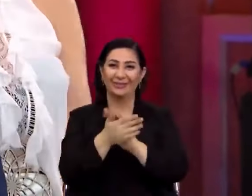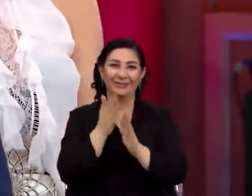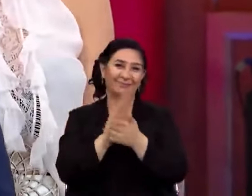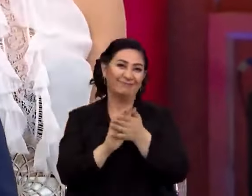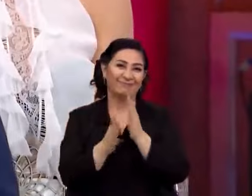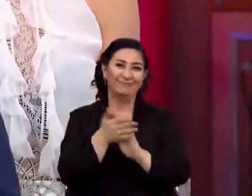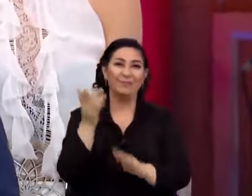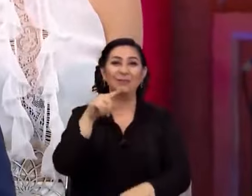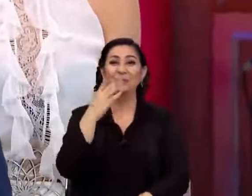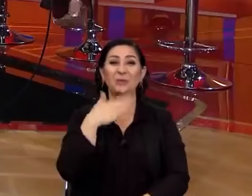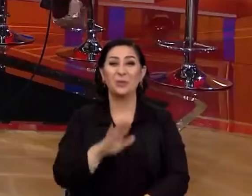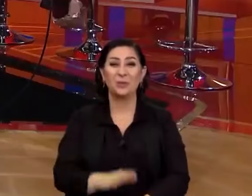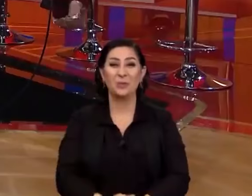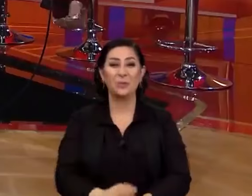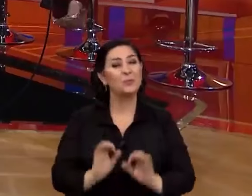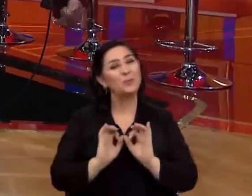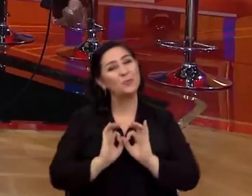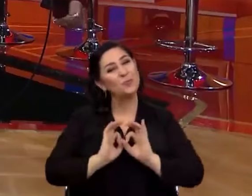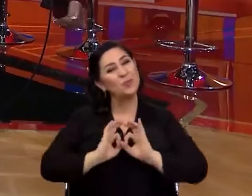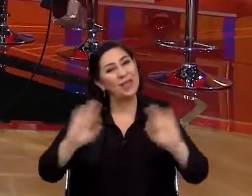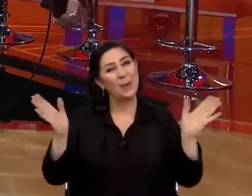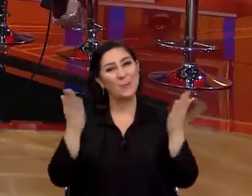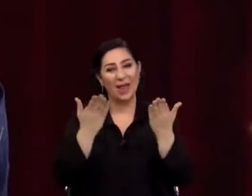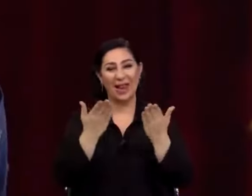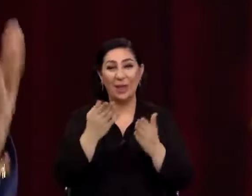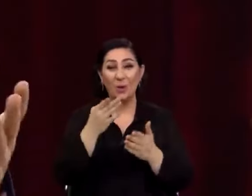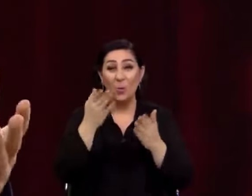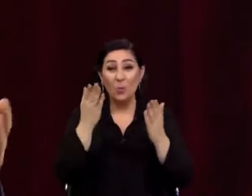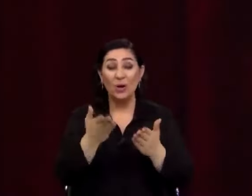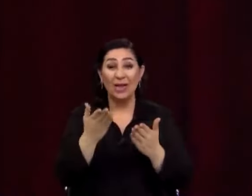basacağım mükemmelsin ve bu kadar aleyhte yani